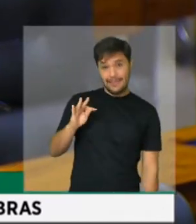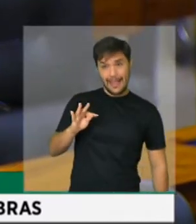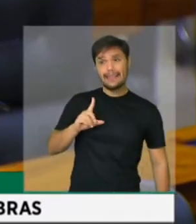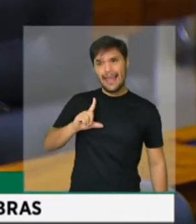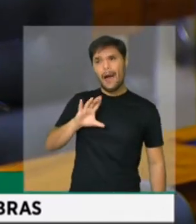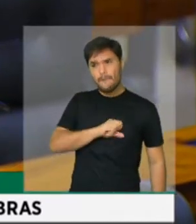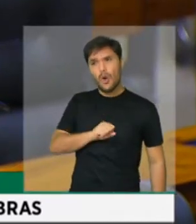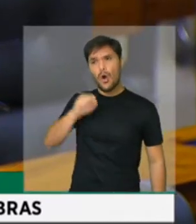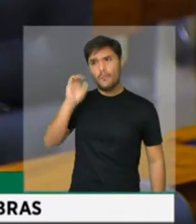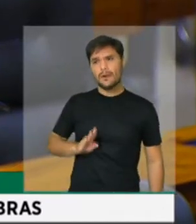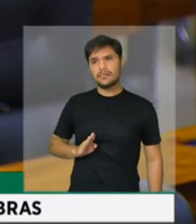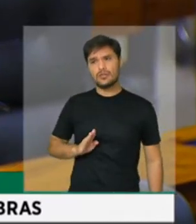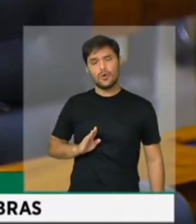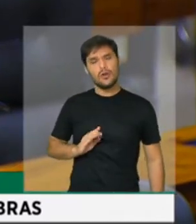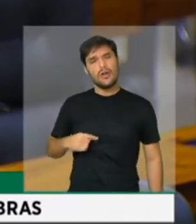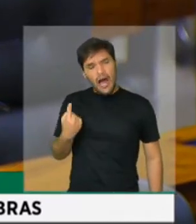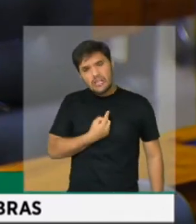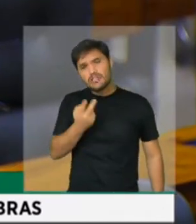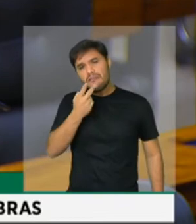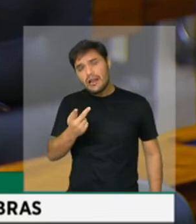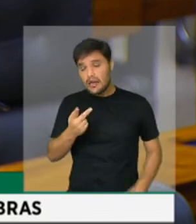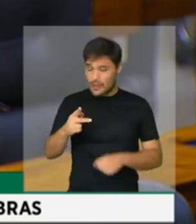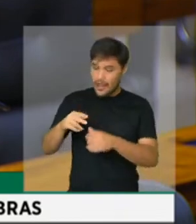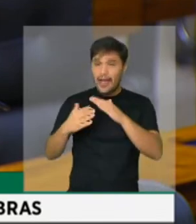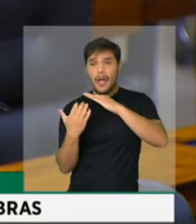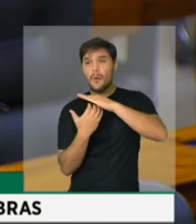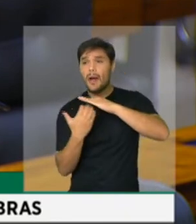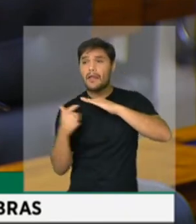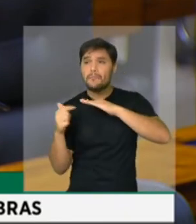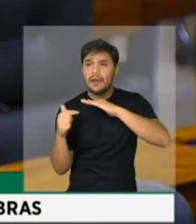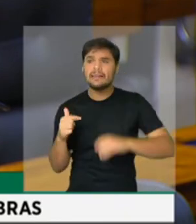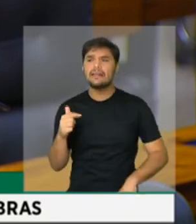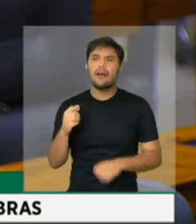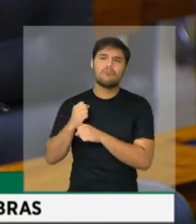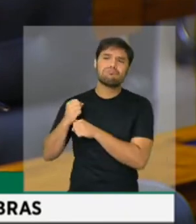PORQUE O PT TEM AMOR POR ESSE PAÍS. NÓS ESTAMOS FALANDO DE UMA EMPRESA QUE NOS ÚLTIMOS ANOS DEU 30 BILHÕES DE LUCRO.